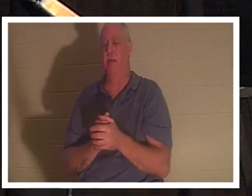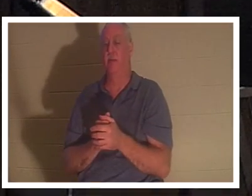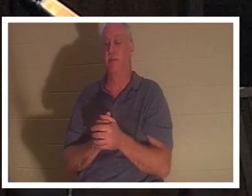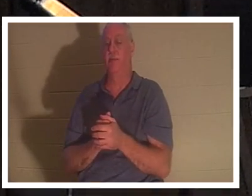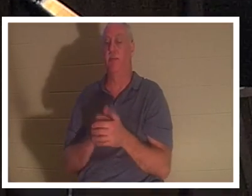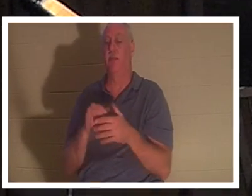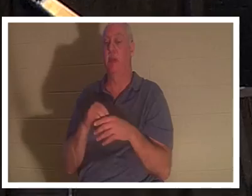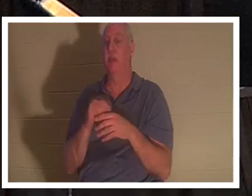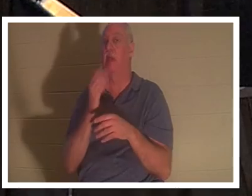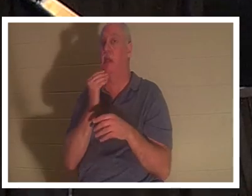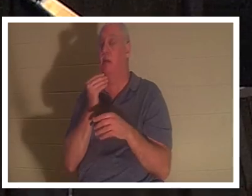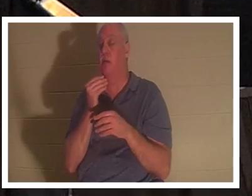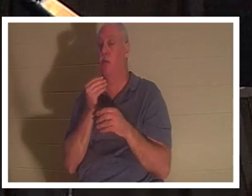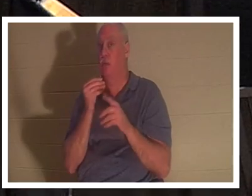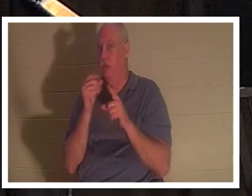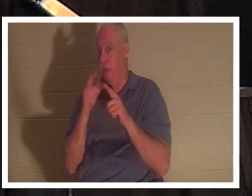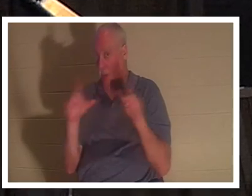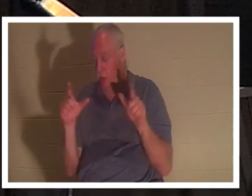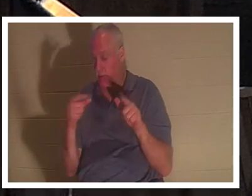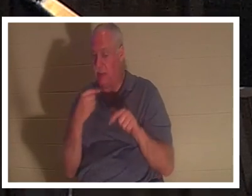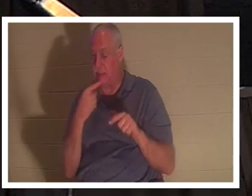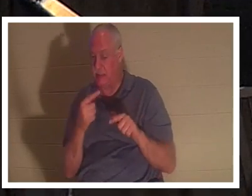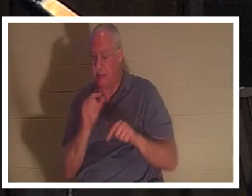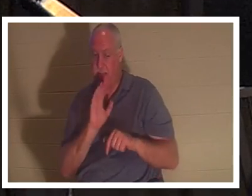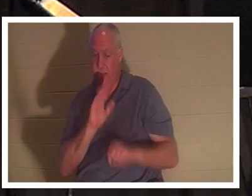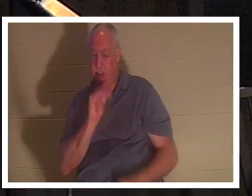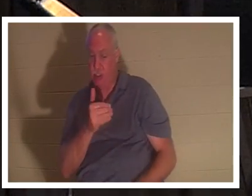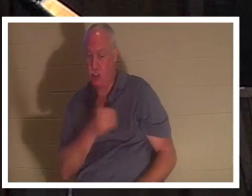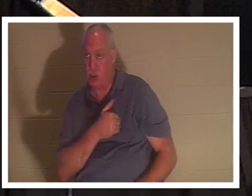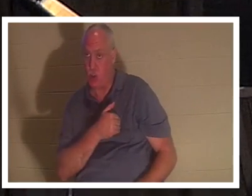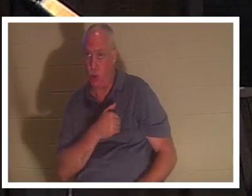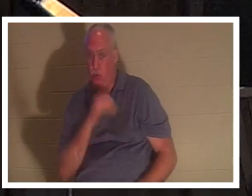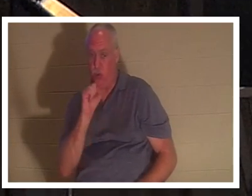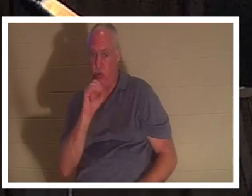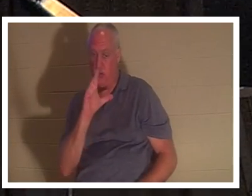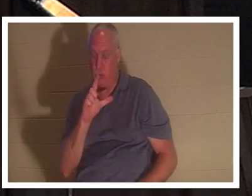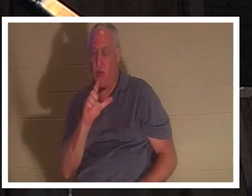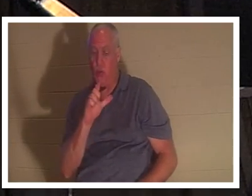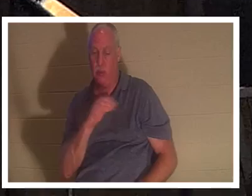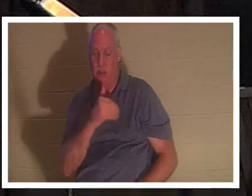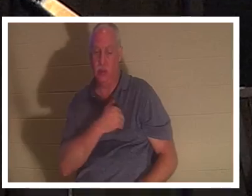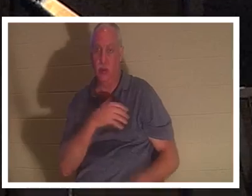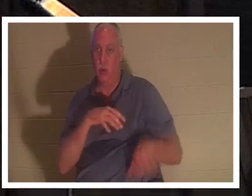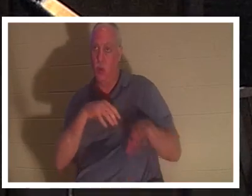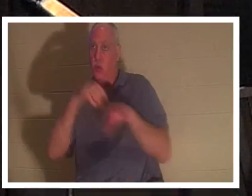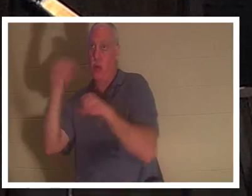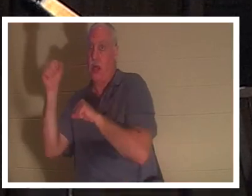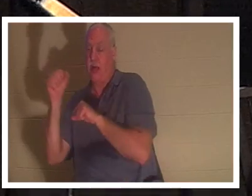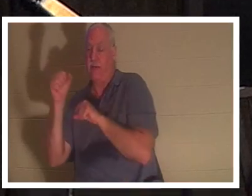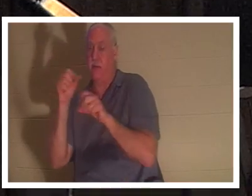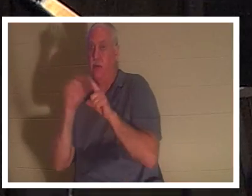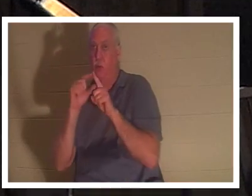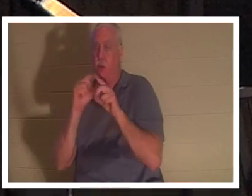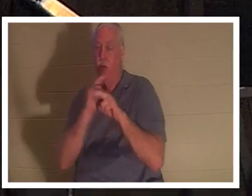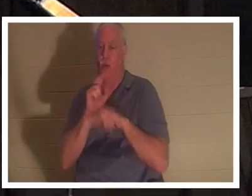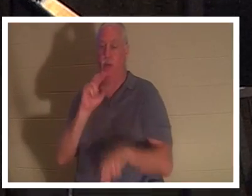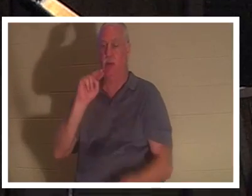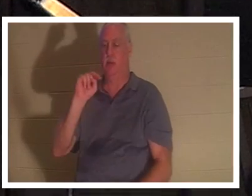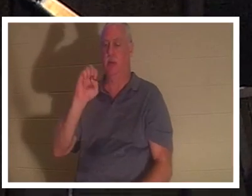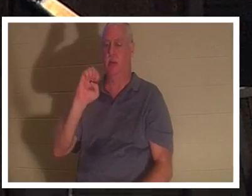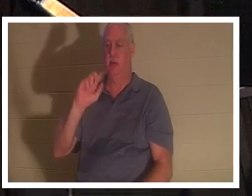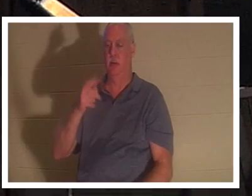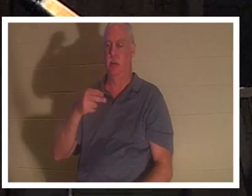문자 그대로 '그의 영혼이 떠났다'라고 말하는데 거기에 사용된 히브리어 단어는 "네페쉬", 그의 영혼이 떠났다는 뜻입니다. 같은 구절의 22절 에서